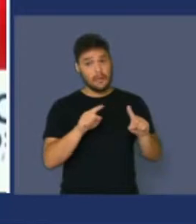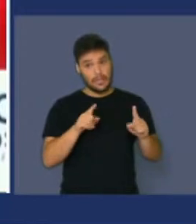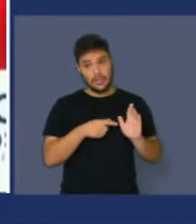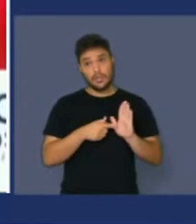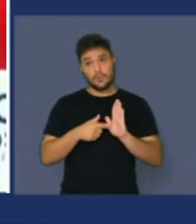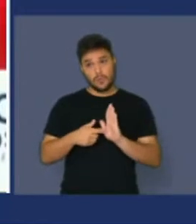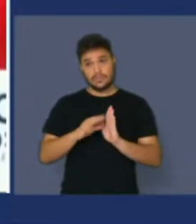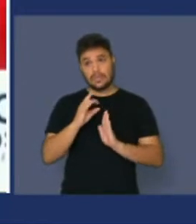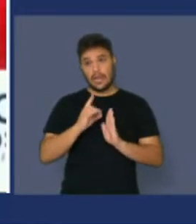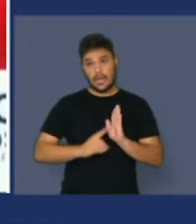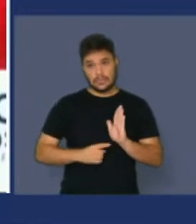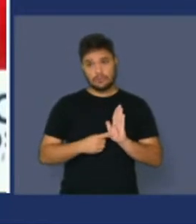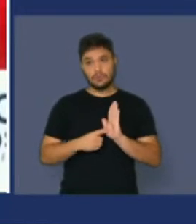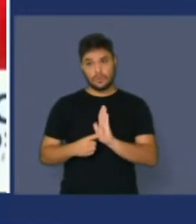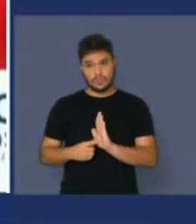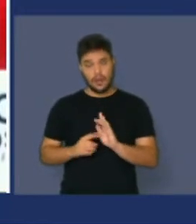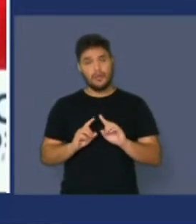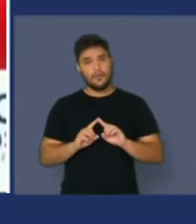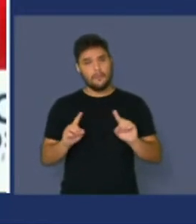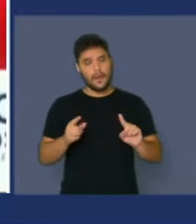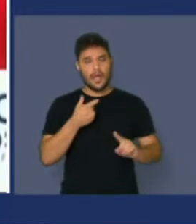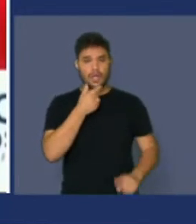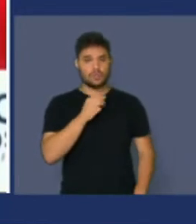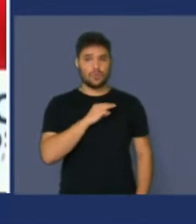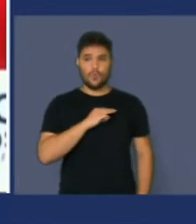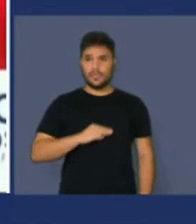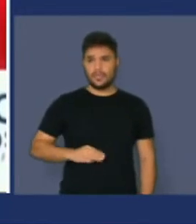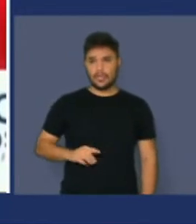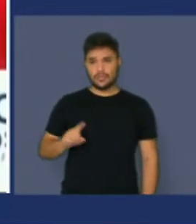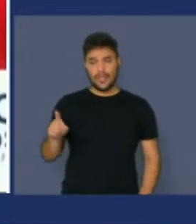TRATANDO DO MINISTRO QUE É QUEM CONTROLA POLÍTICA ECONÔMICA MAIS O PRESIDENTE DO BANCO CENTRAL, ISSO QUER